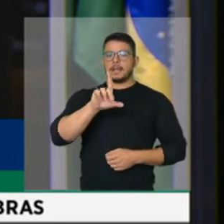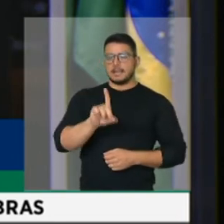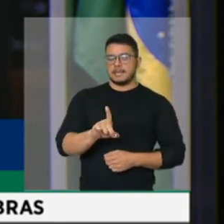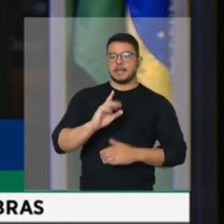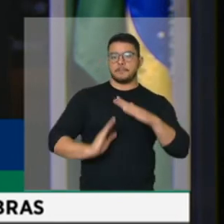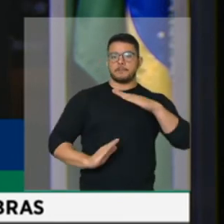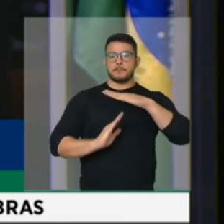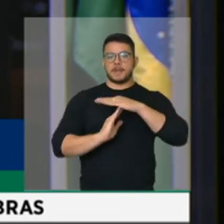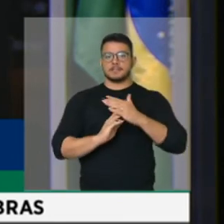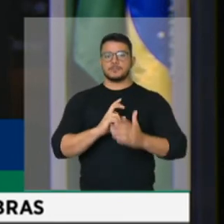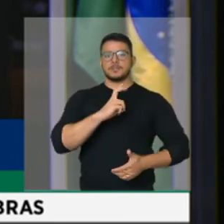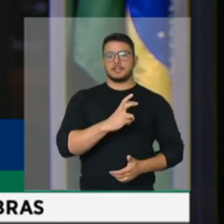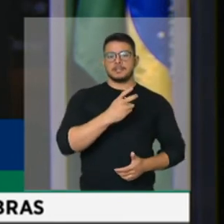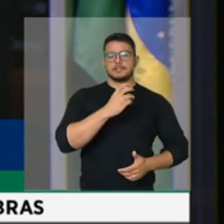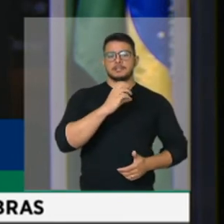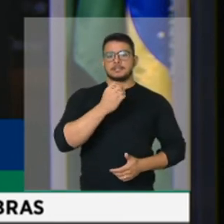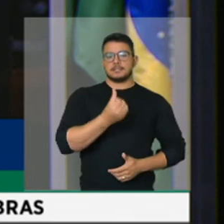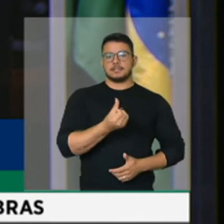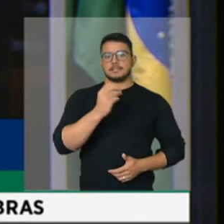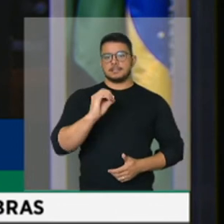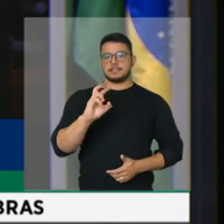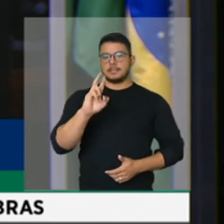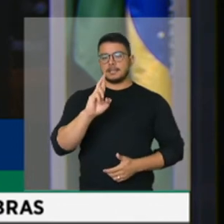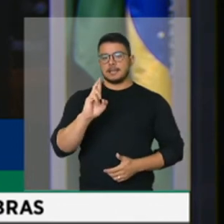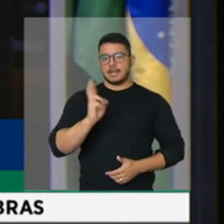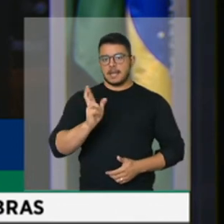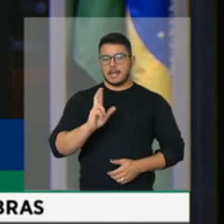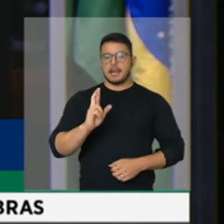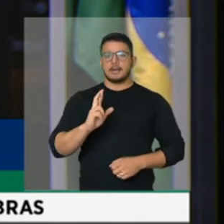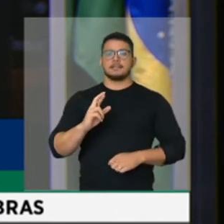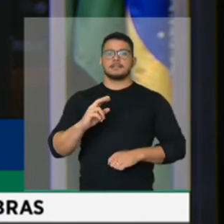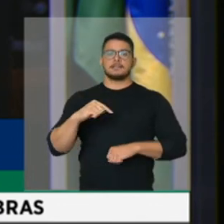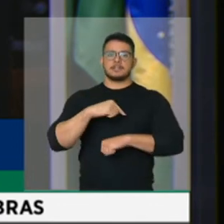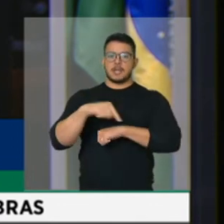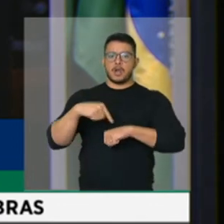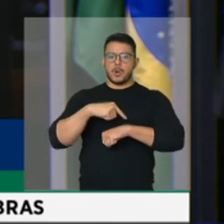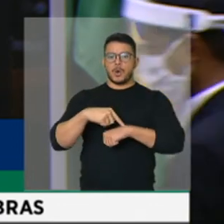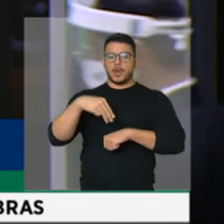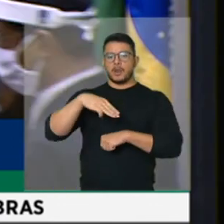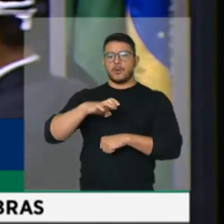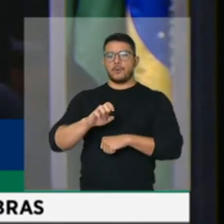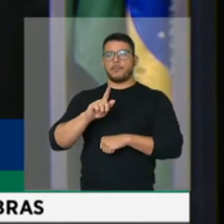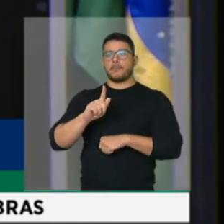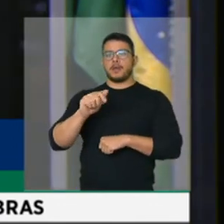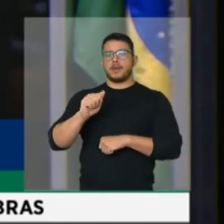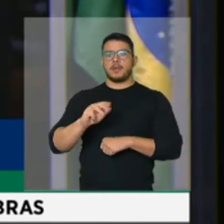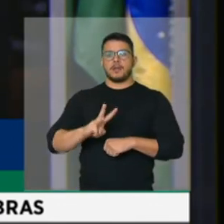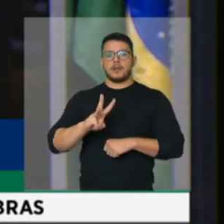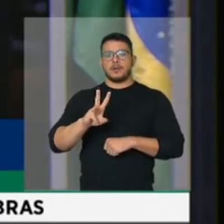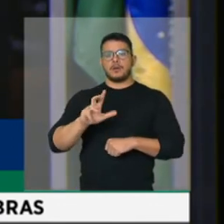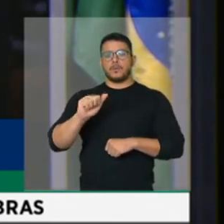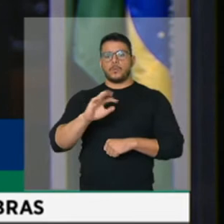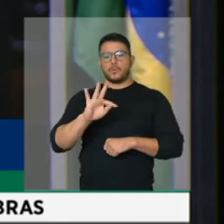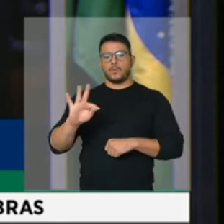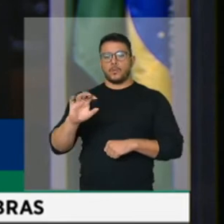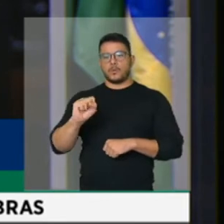CONSUMIDORES LIVRES A UM VALOR EQUIVALENTE A DOIS TERÇOS DO PRATICADO PARA O CATIVO NO MESMO PERÍODO. ADICIONALMENTE O PREÇO DE LIQUIDAÇÃO DE